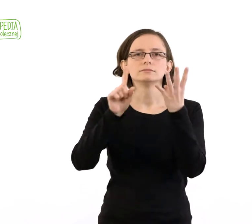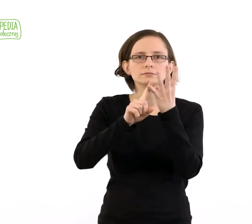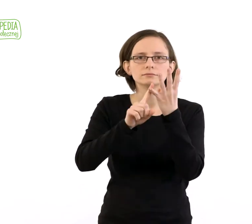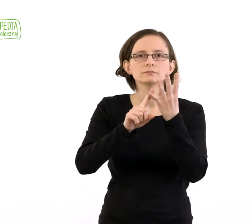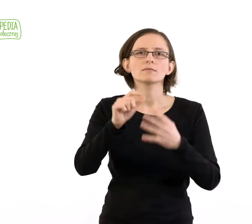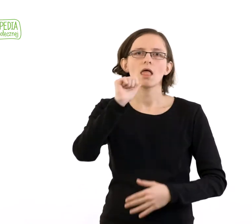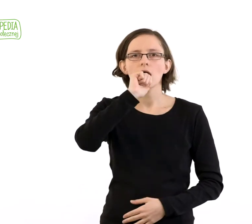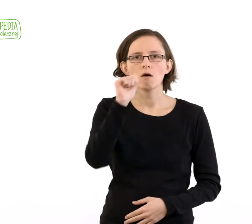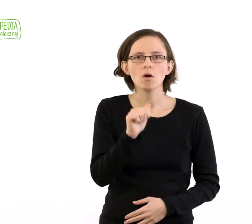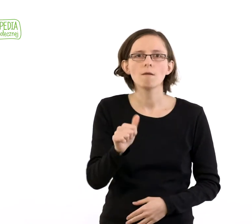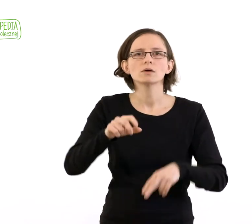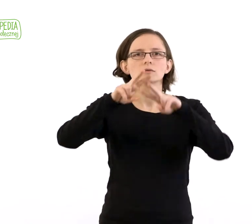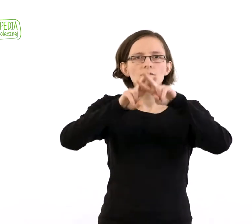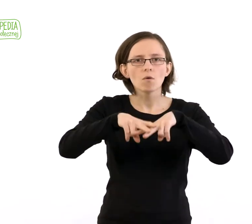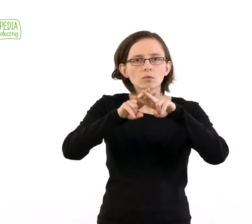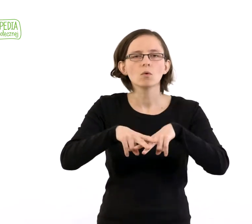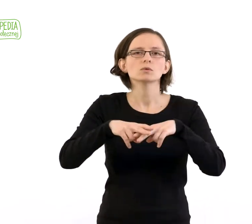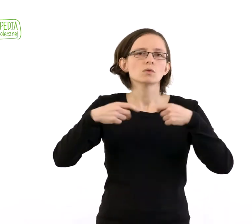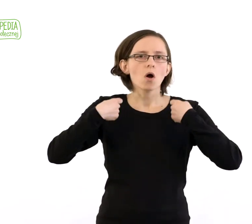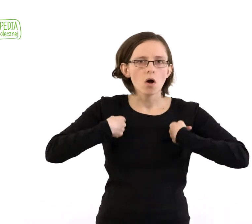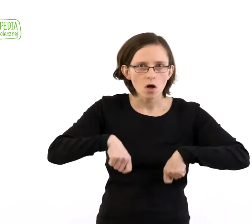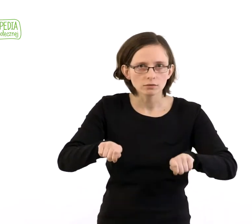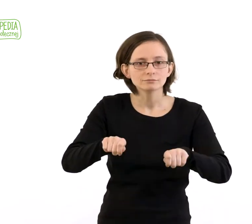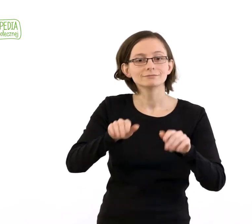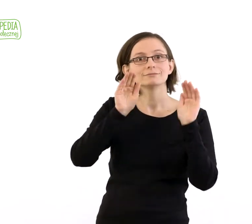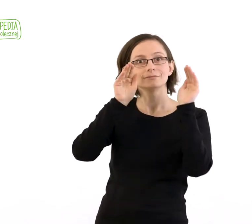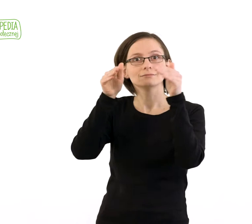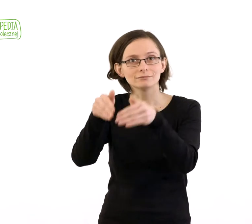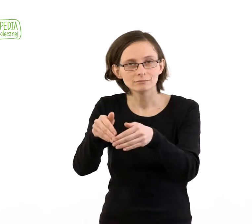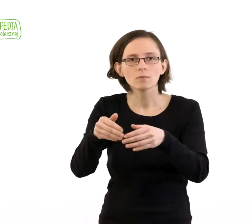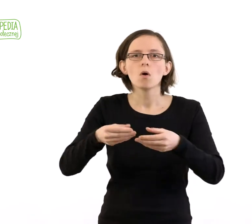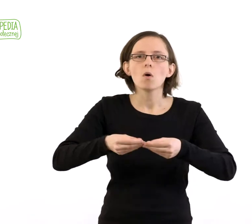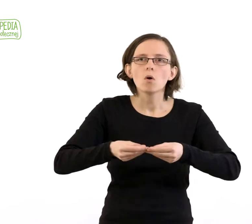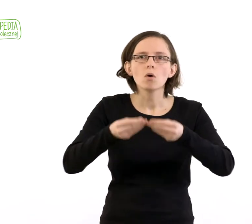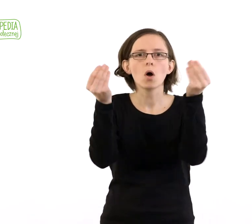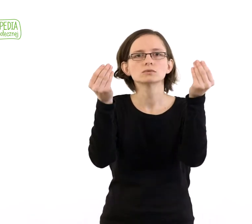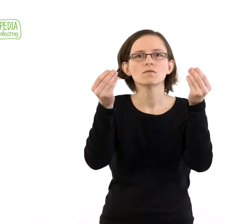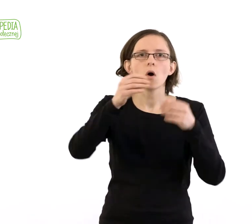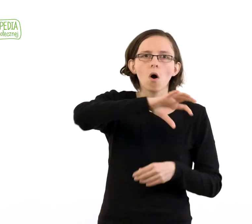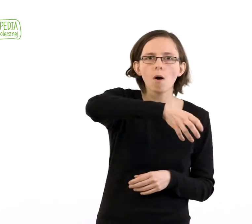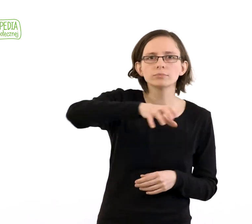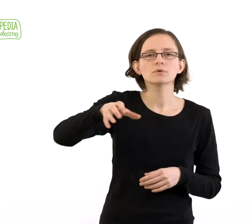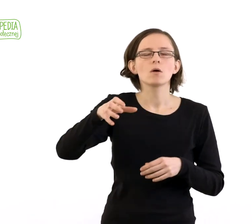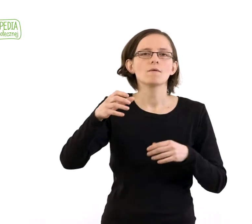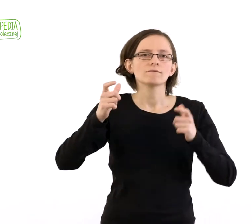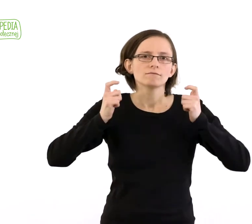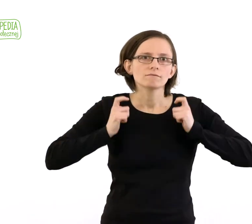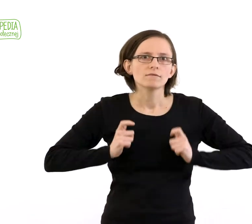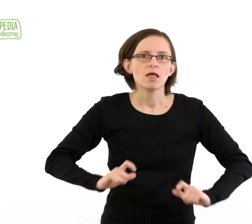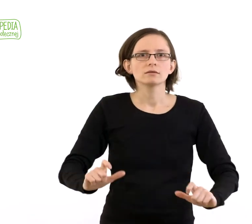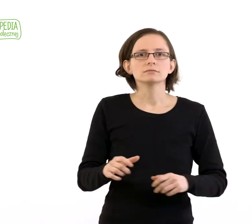4. Europejski Fundusz Rolny na rzecz Rozwoju Obszarów Wiejskich